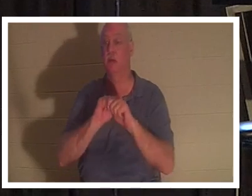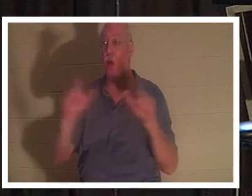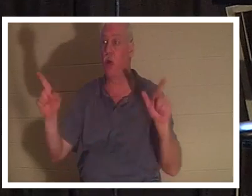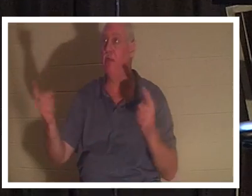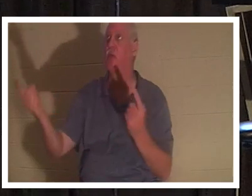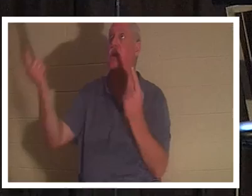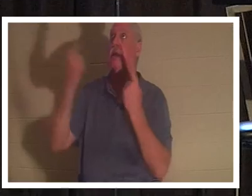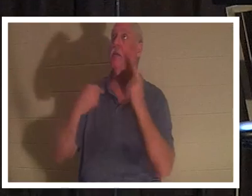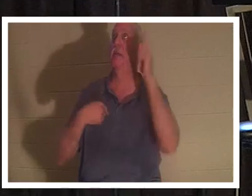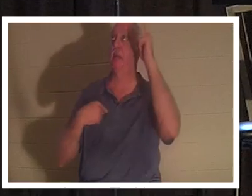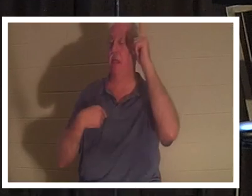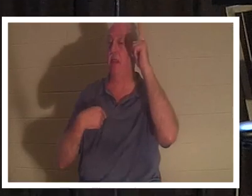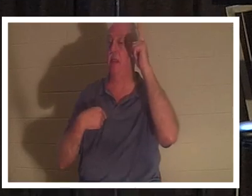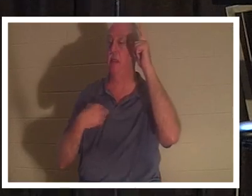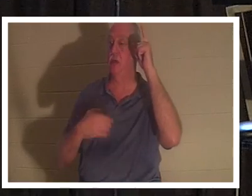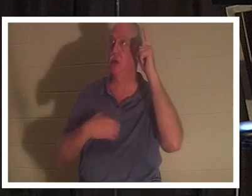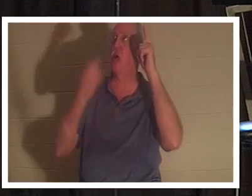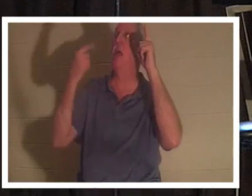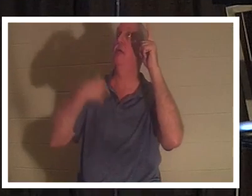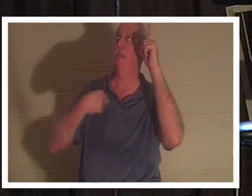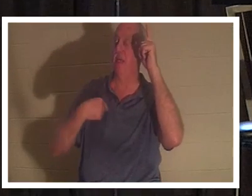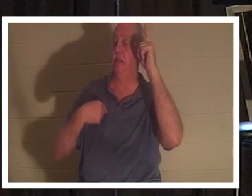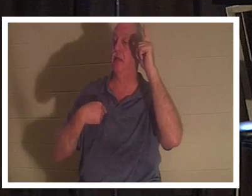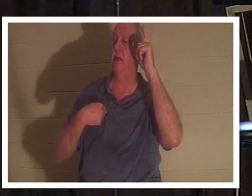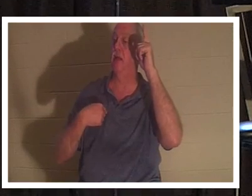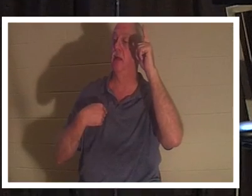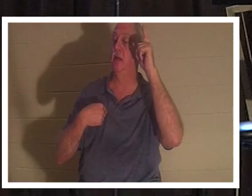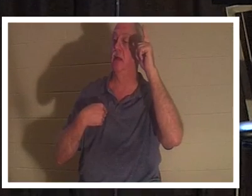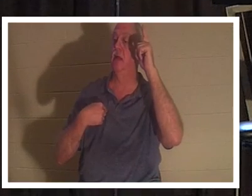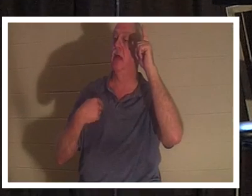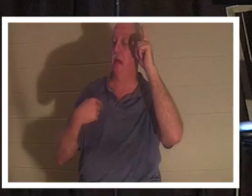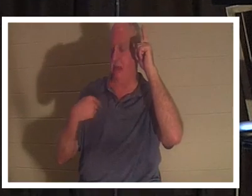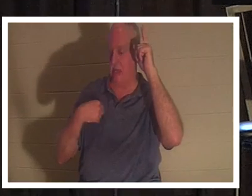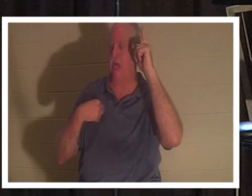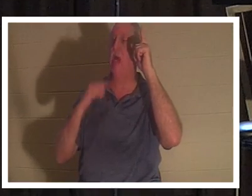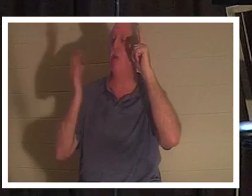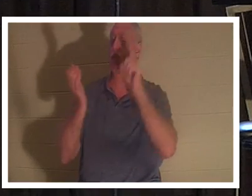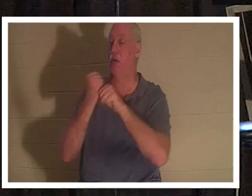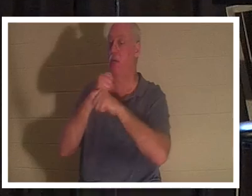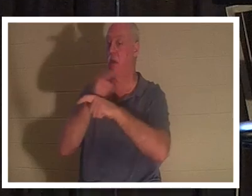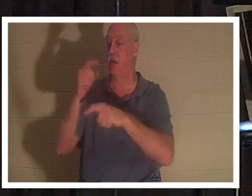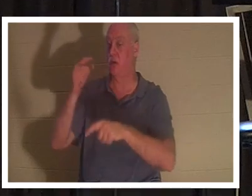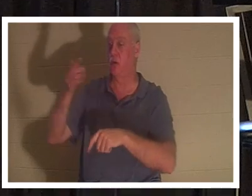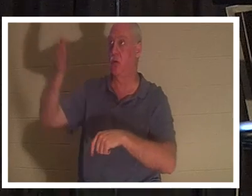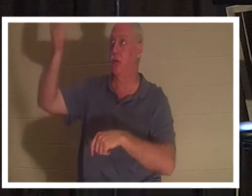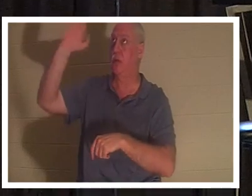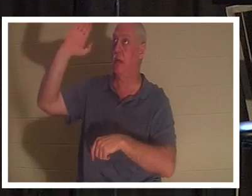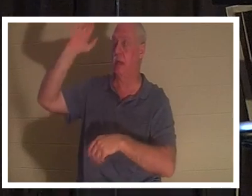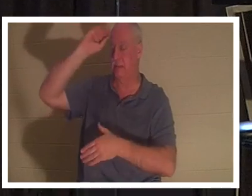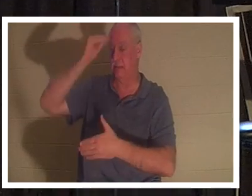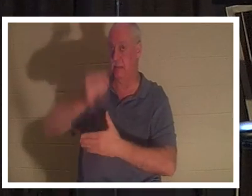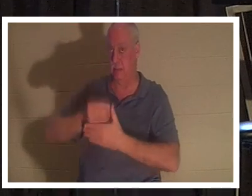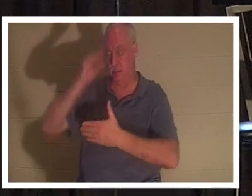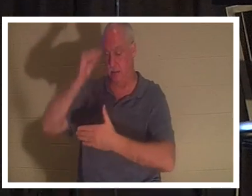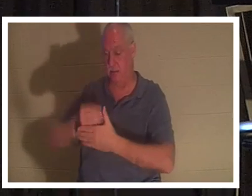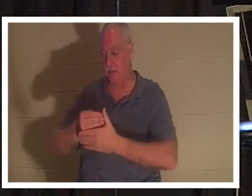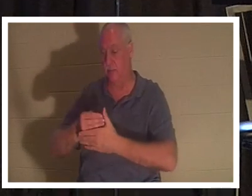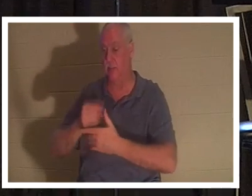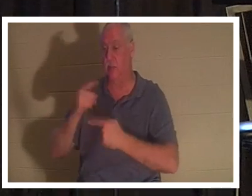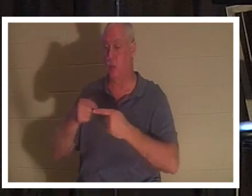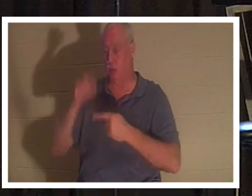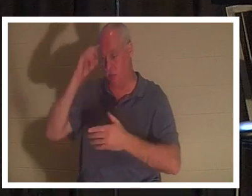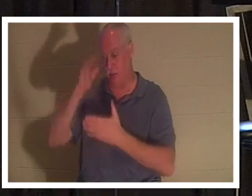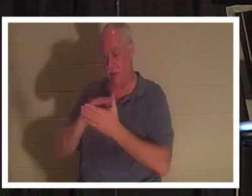请求告我，我必使你们成为神的儿子。”当你相信基督时，那就是